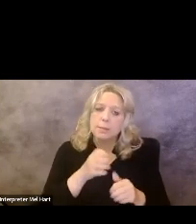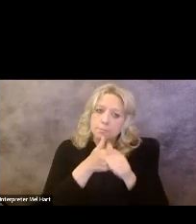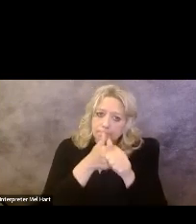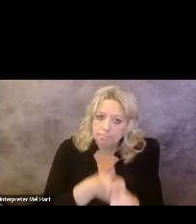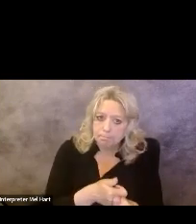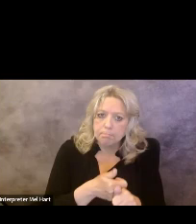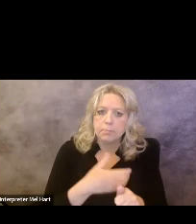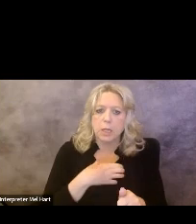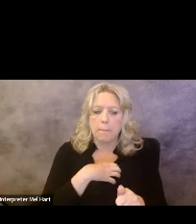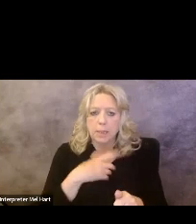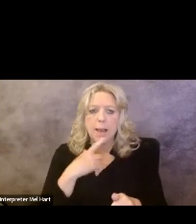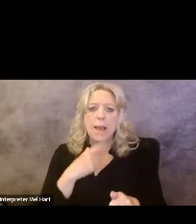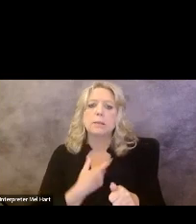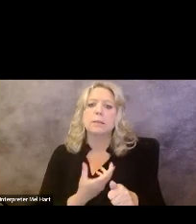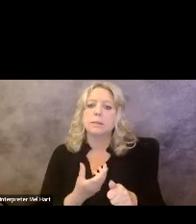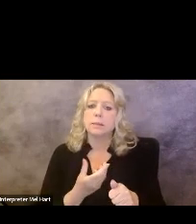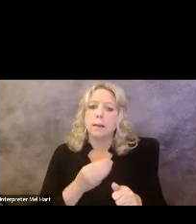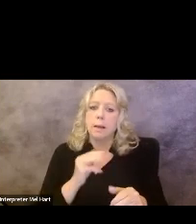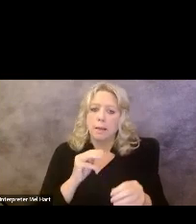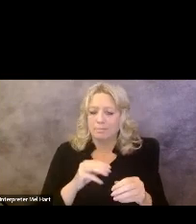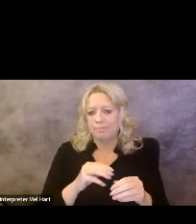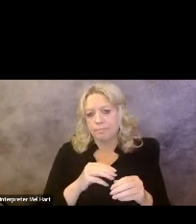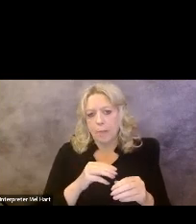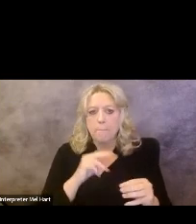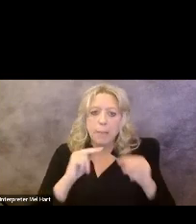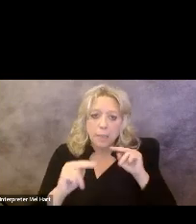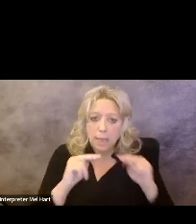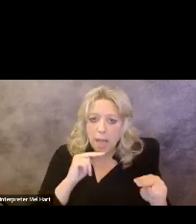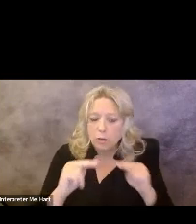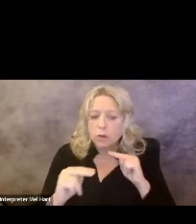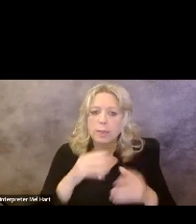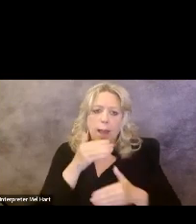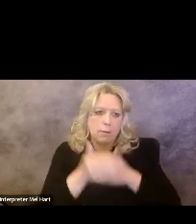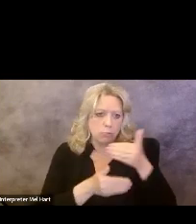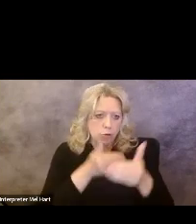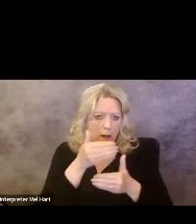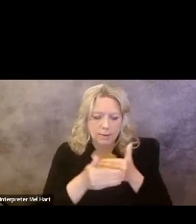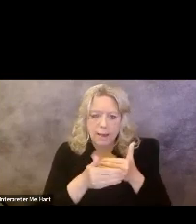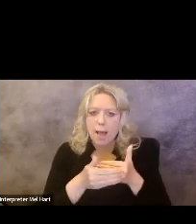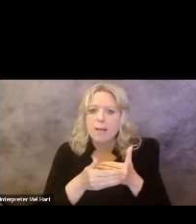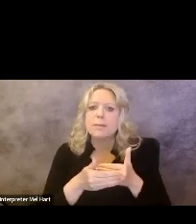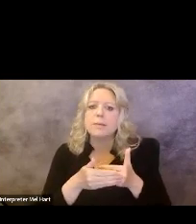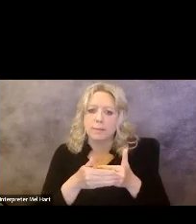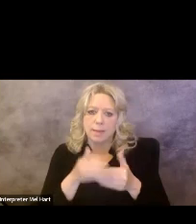audiencias de proceso debido. Nos gustaría compartir algunos enlaces directos a esos elementos. El primero es un enlace